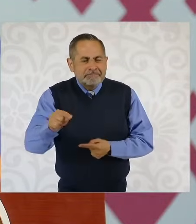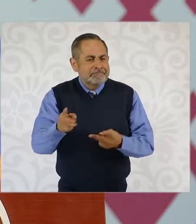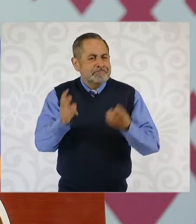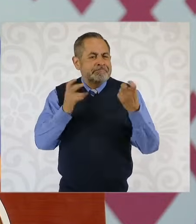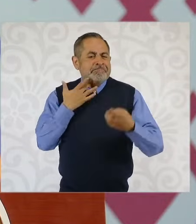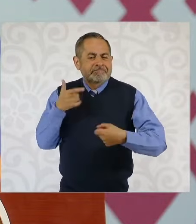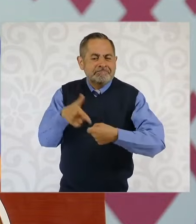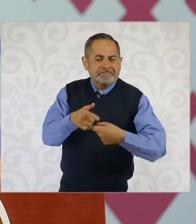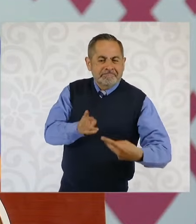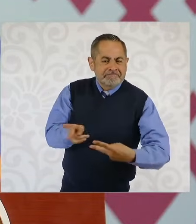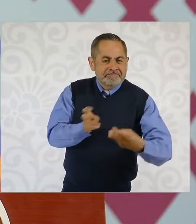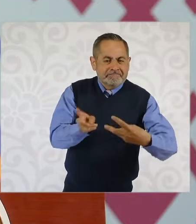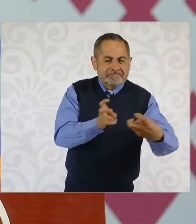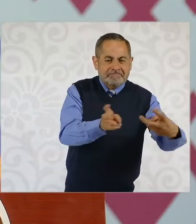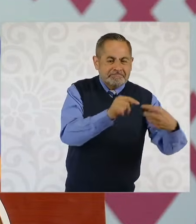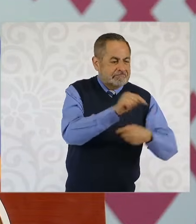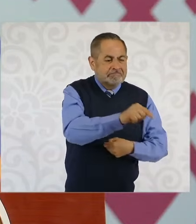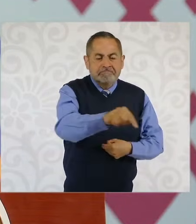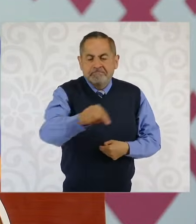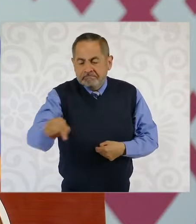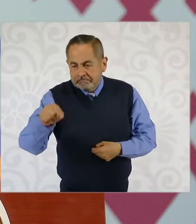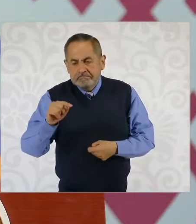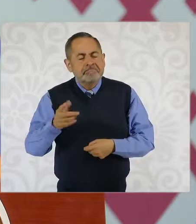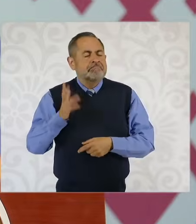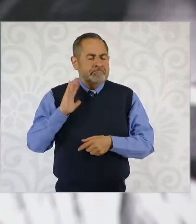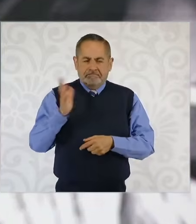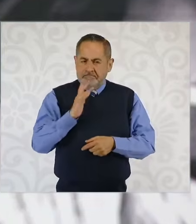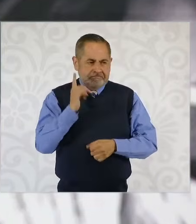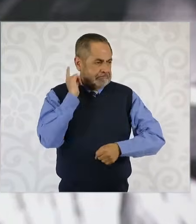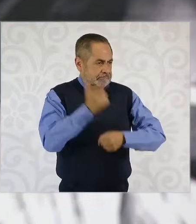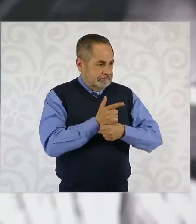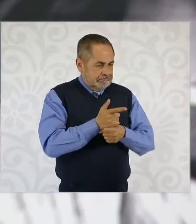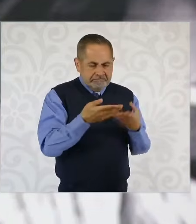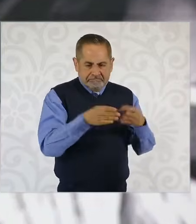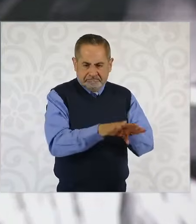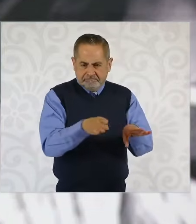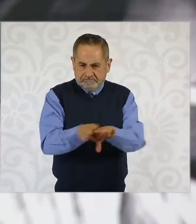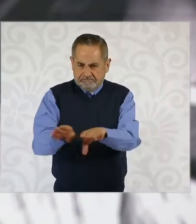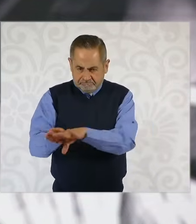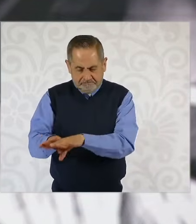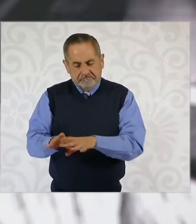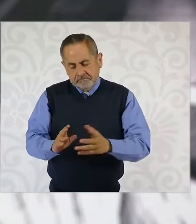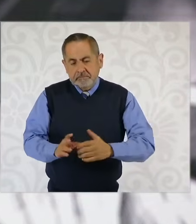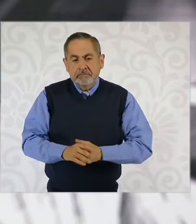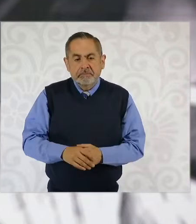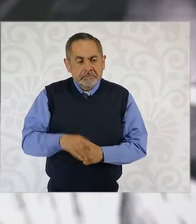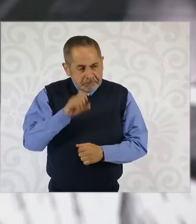que se han hecho los delincuentes para robar combustible y se han identificado celdas